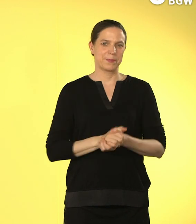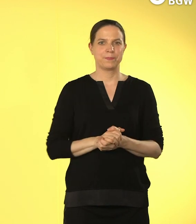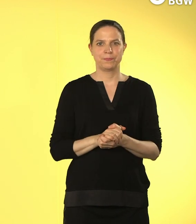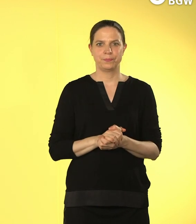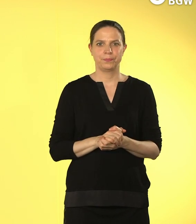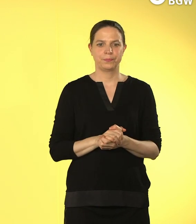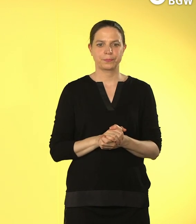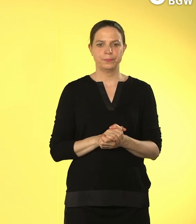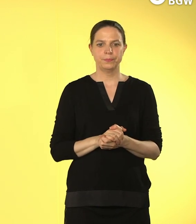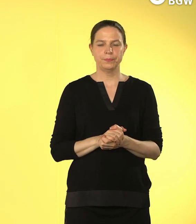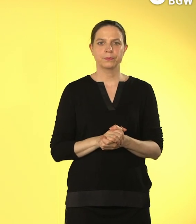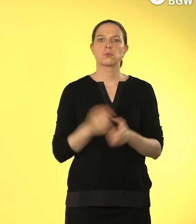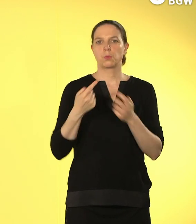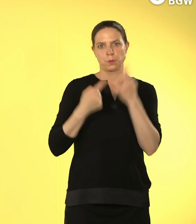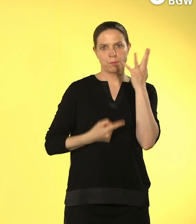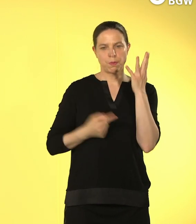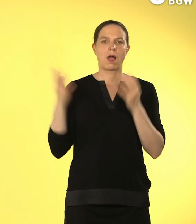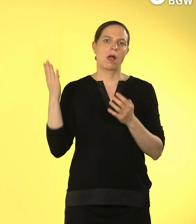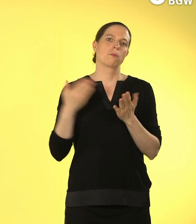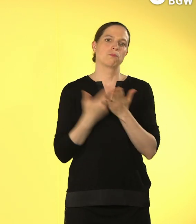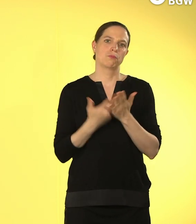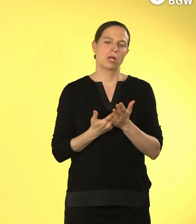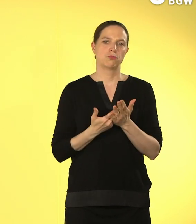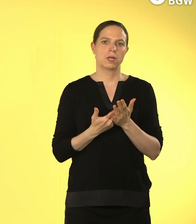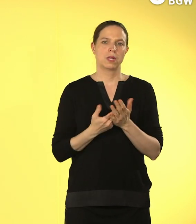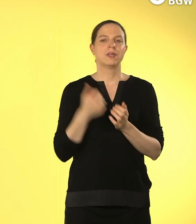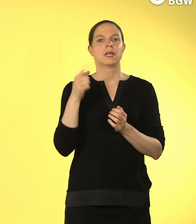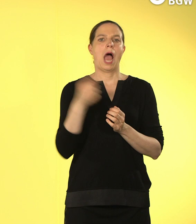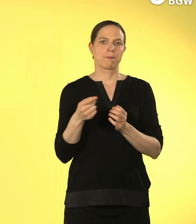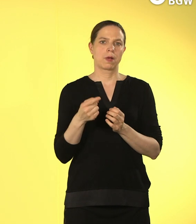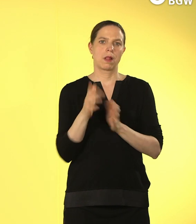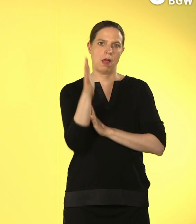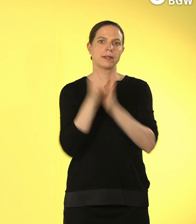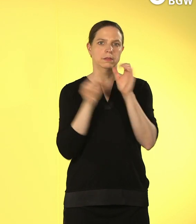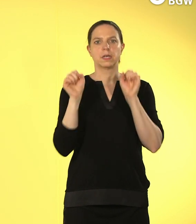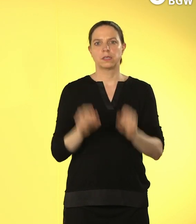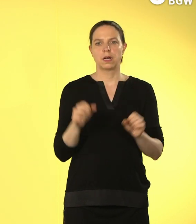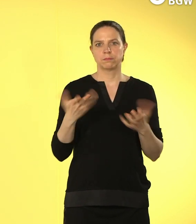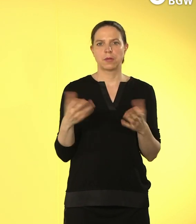Hier noch mal die Einmalhandschuhe, die eingangs zu sehen waren.